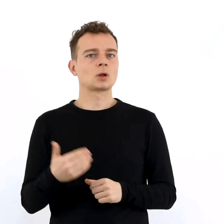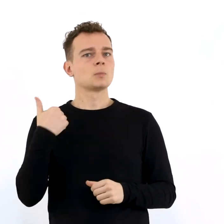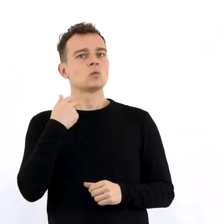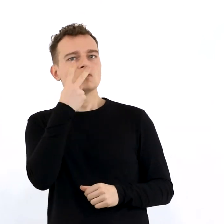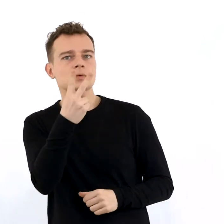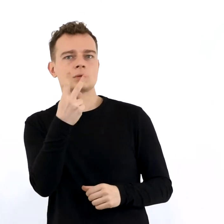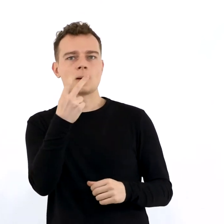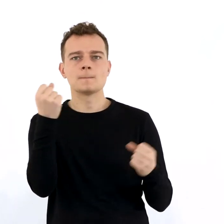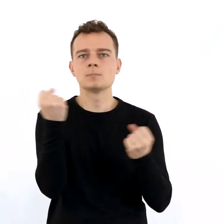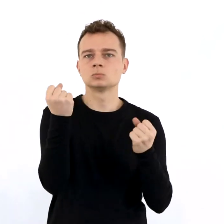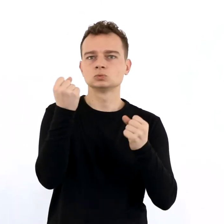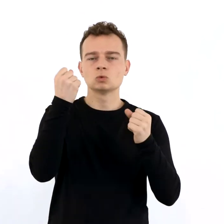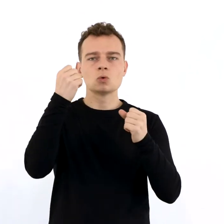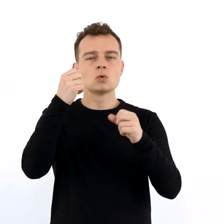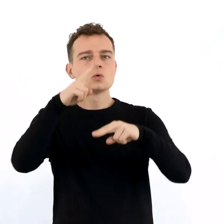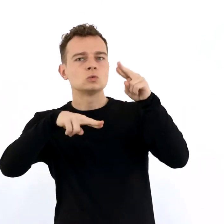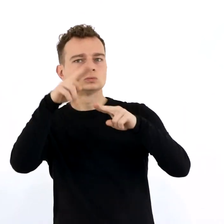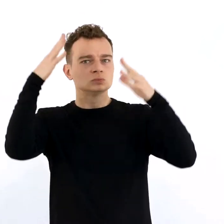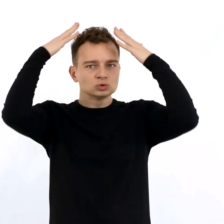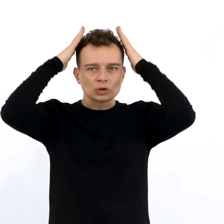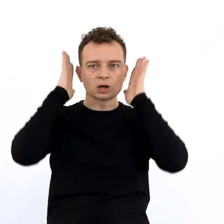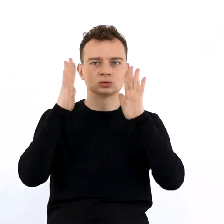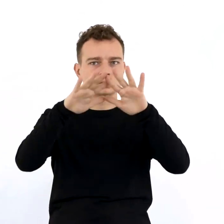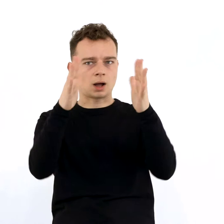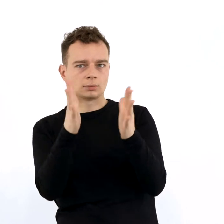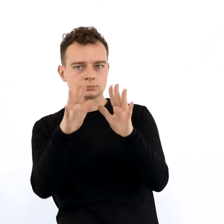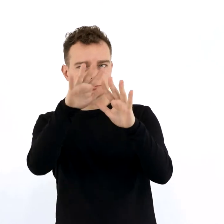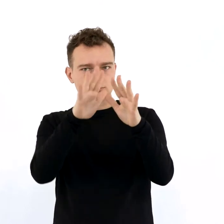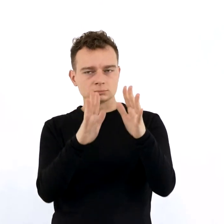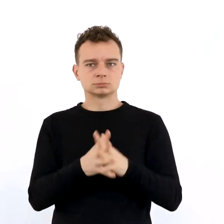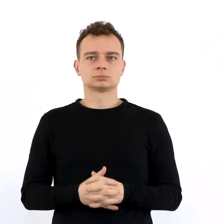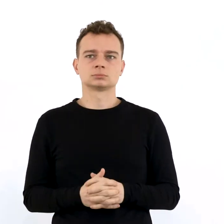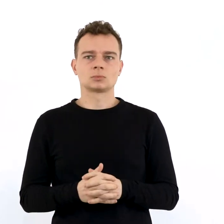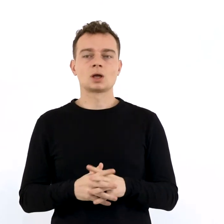Mocno była podkreślana konstrukcja czaszki.